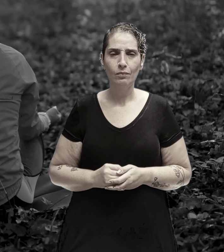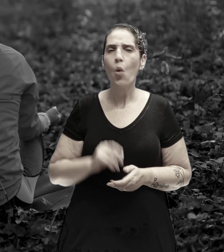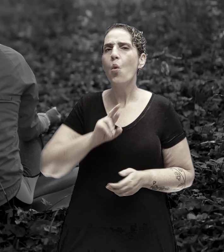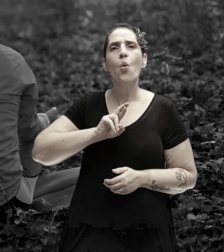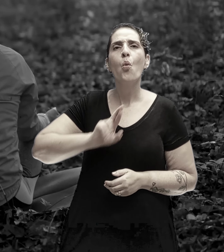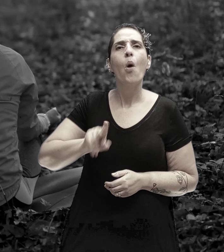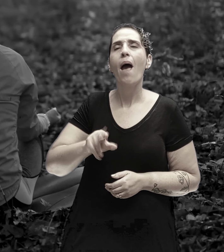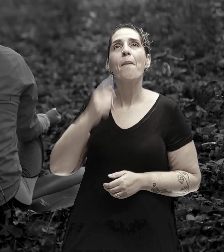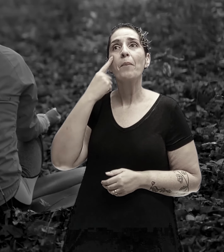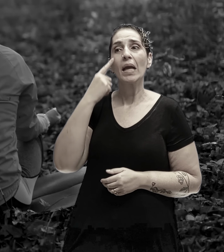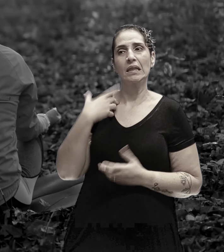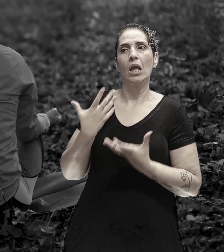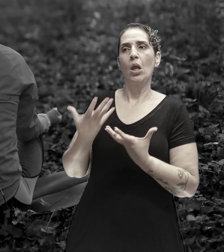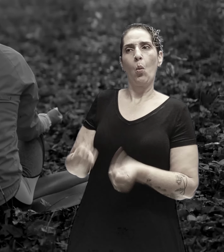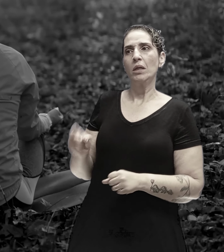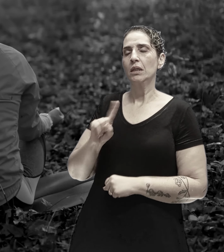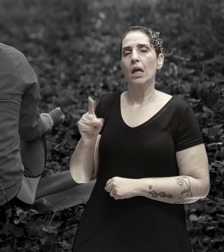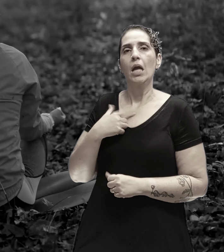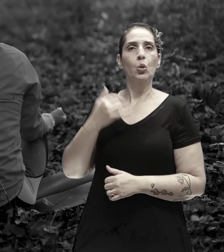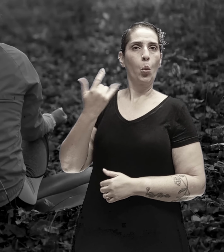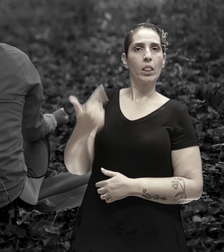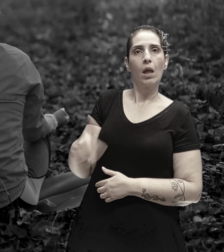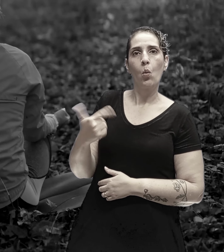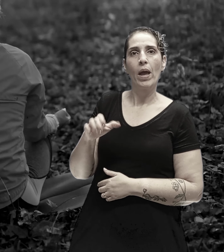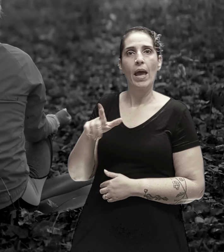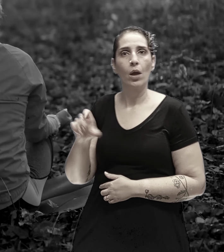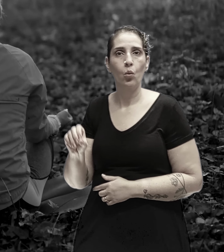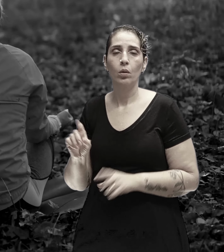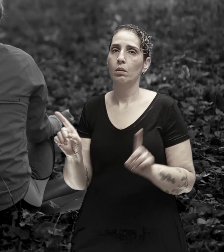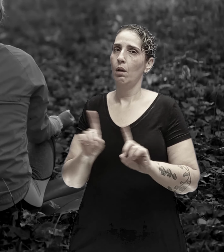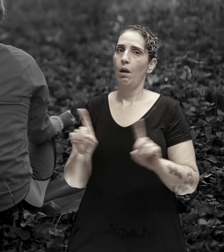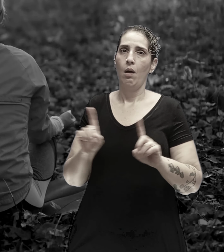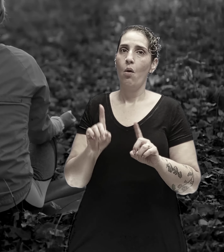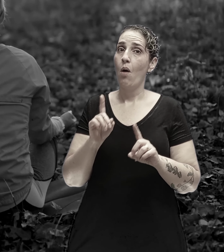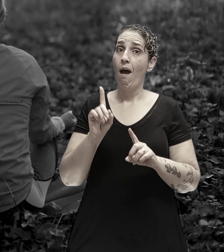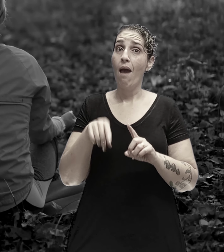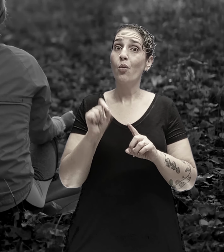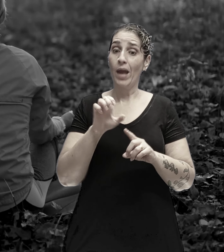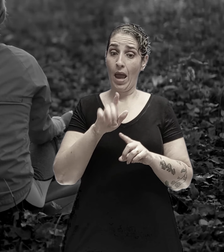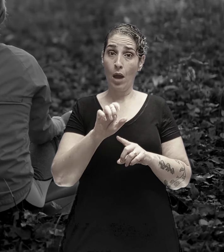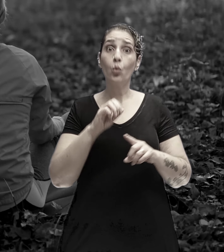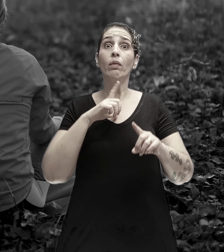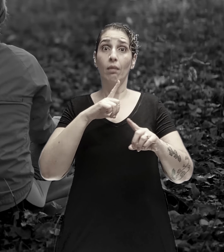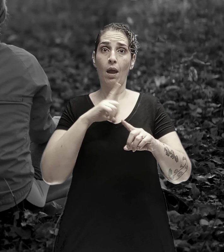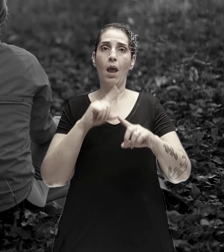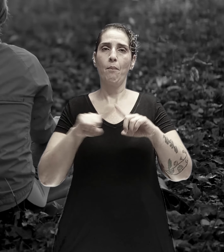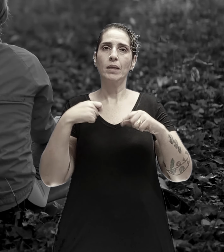Não se trata de negar o ego, mas de ir além dele.